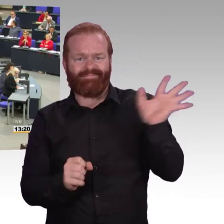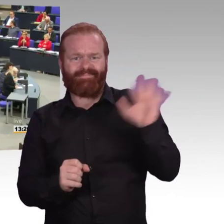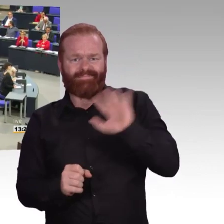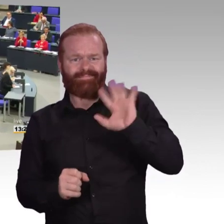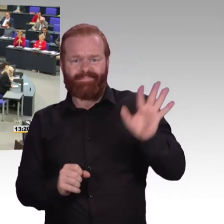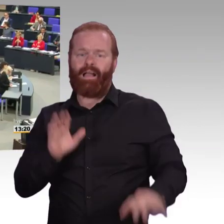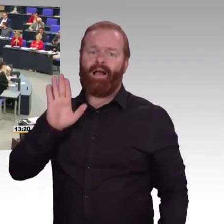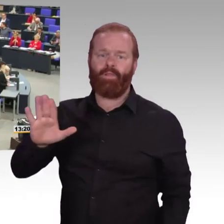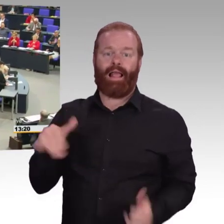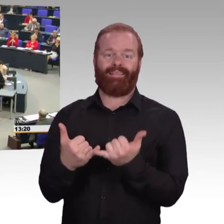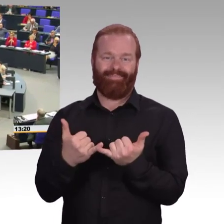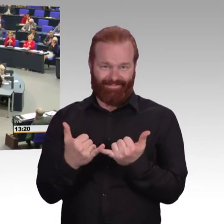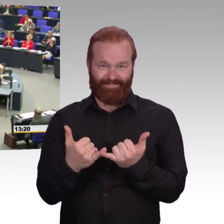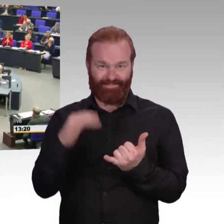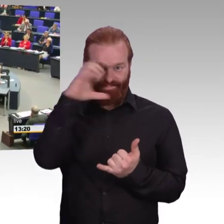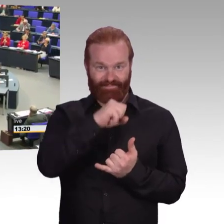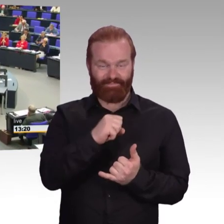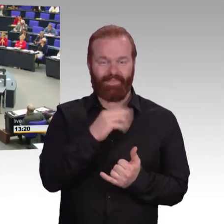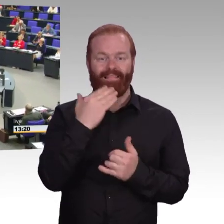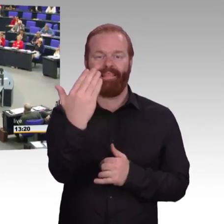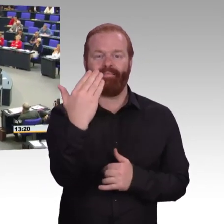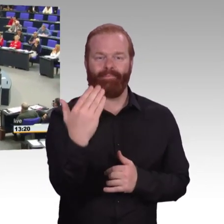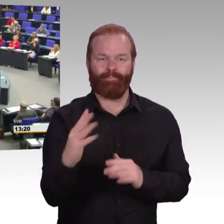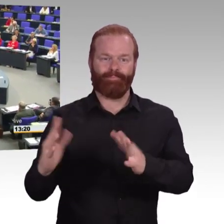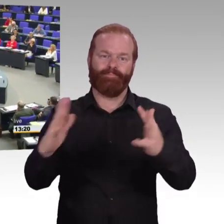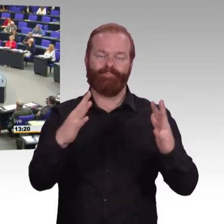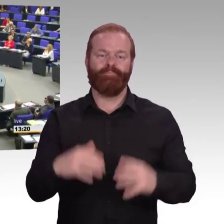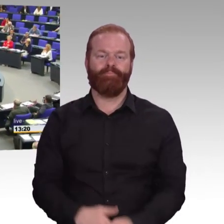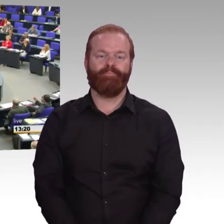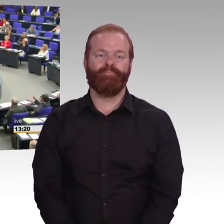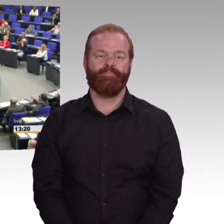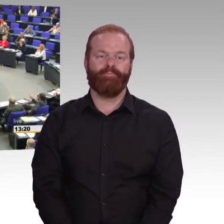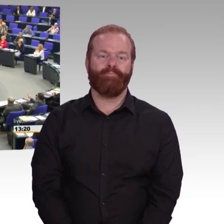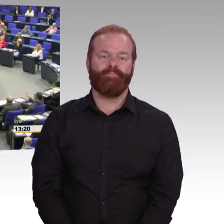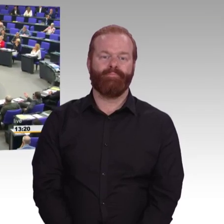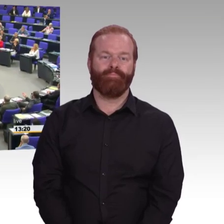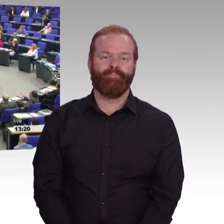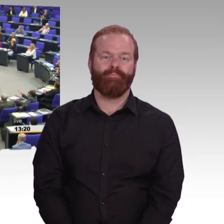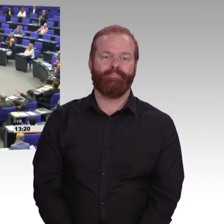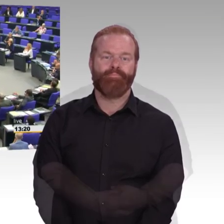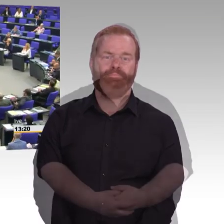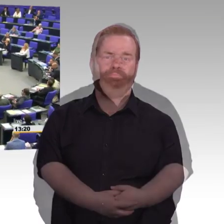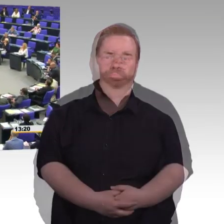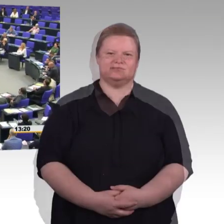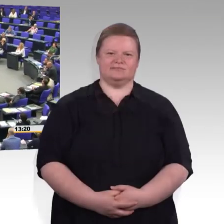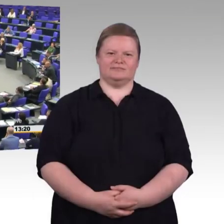mein Manuskript ist schon wieder völlig durcheinander gekommen - und ich denke: das sortiere ich jetzt und ich sage Ihnen auch wie, Herr Brandner.